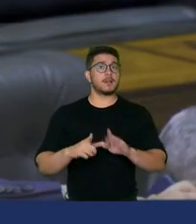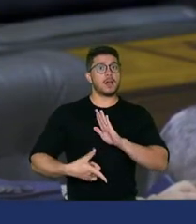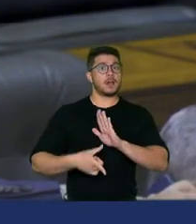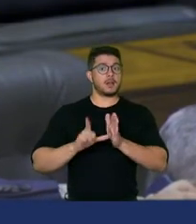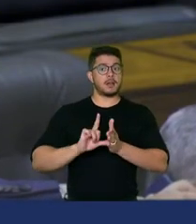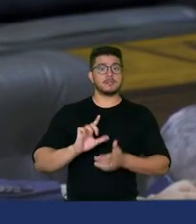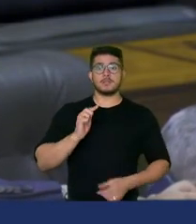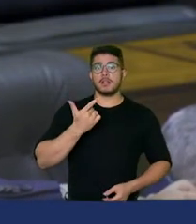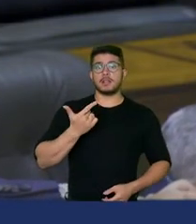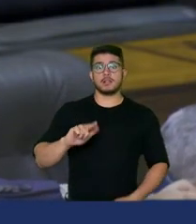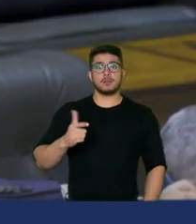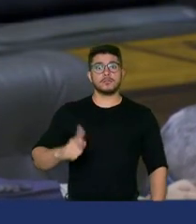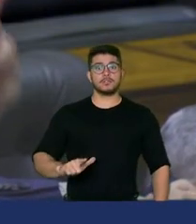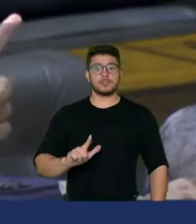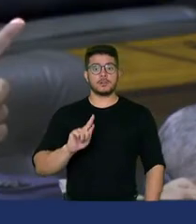MUNICÍPIO VAI FAZER. DEPUTADO ELI, NÃO TÍNHAMOS A PALAVRA